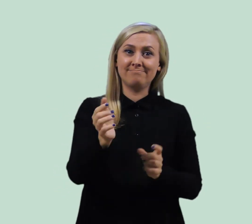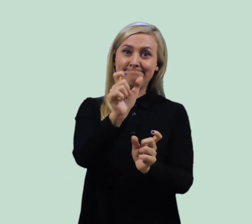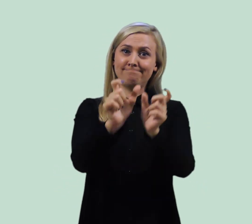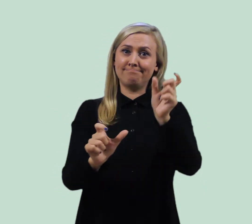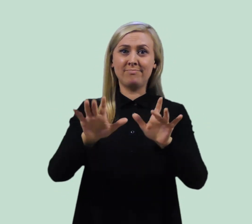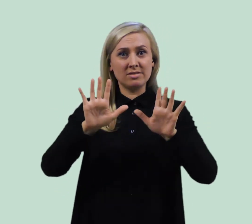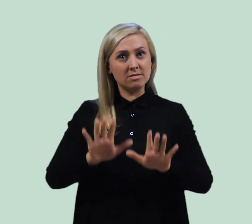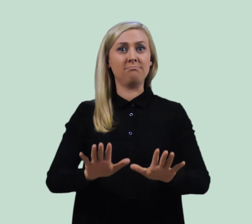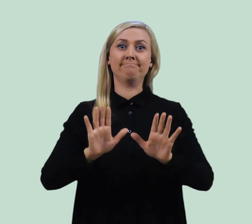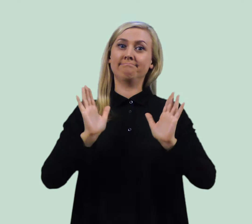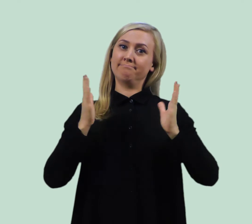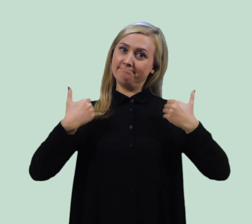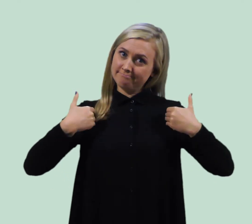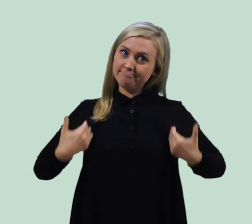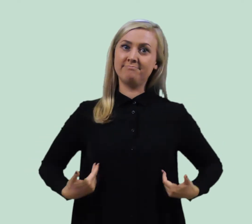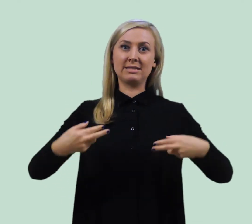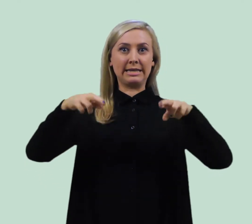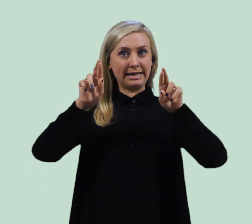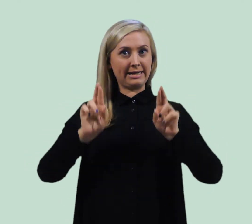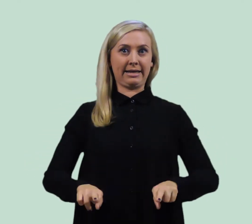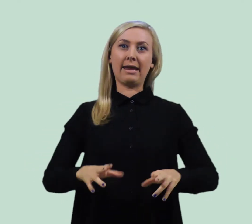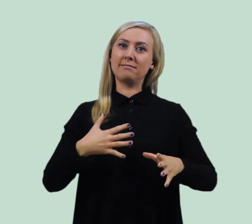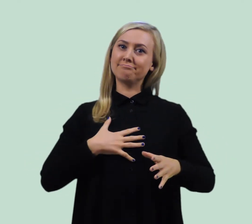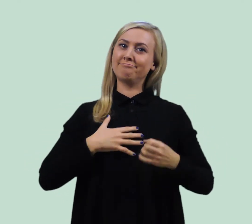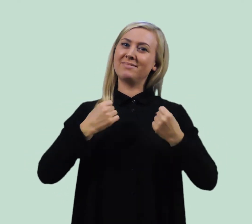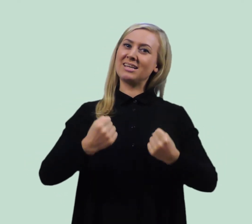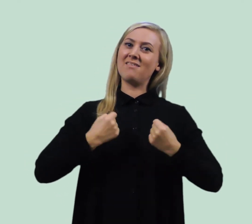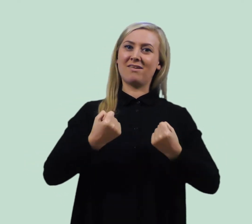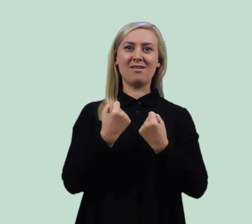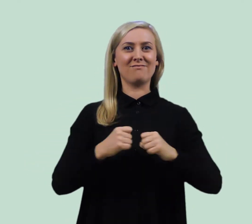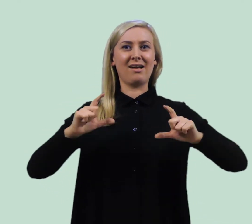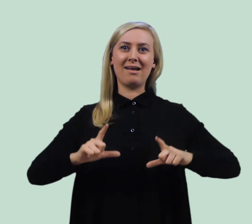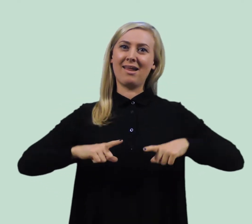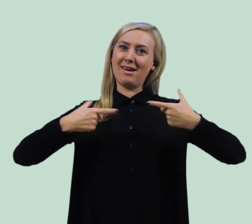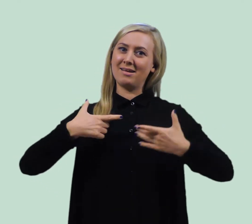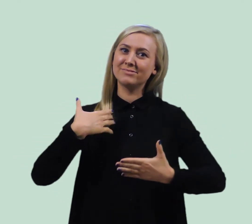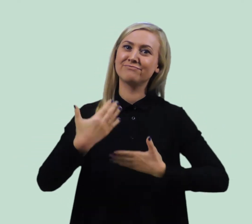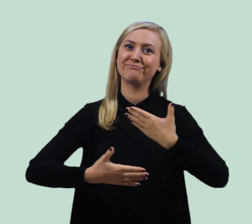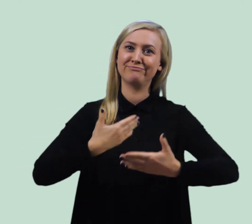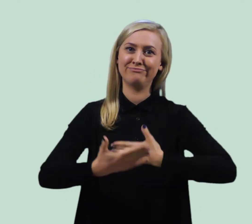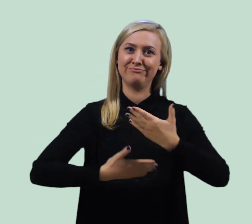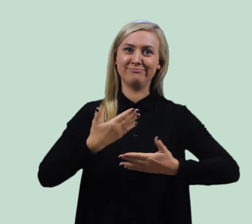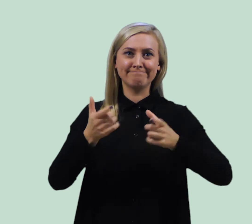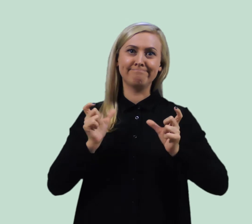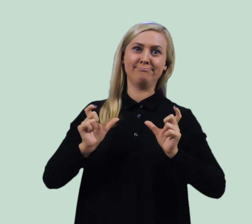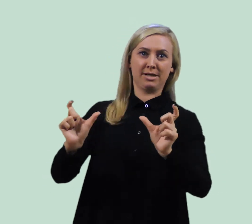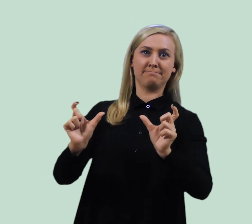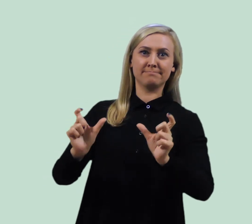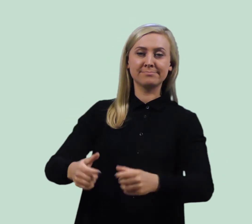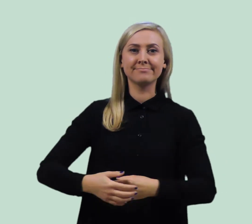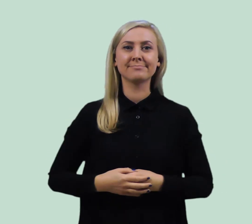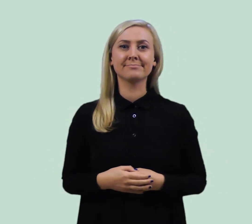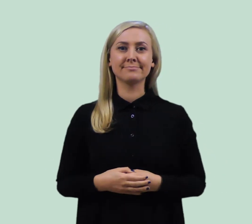Jeder Mensch hat das Recht auf ein gewaltfreies Leben.